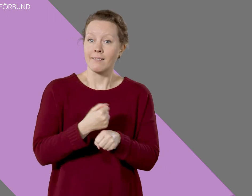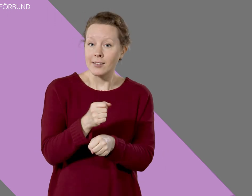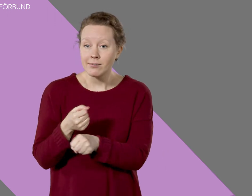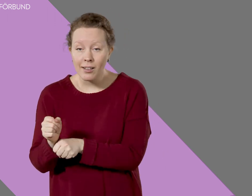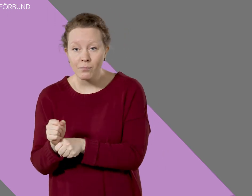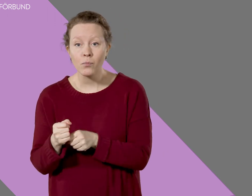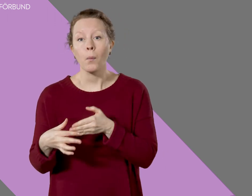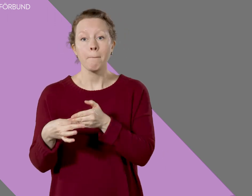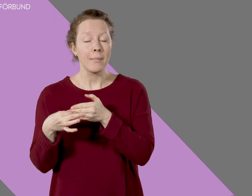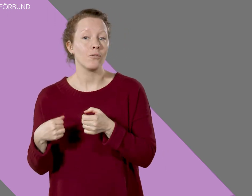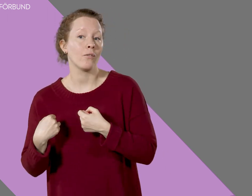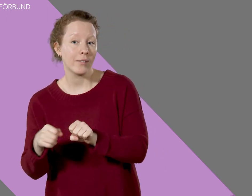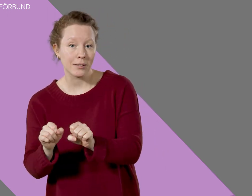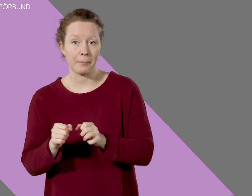verkstäder och mentorverksamhet.